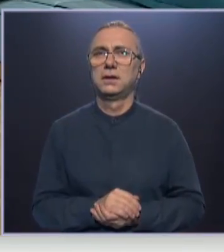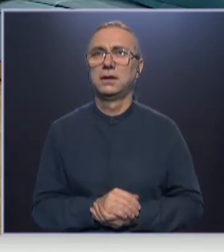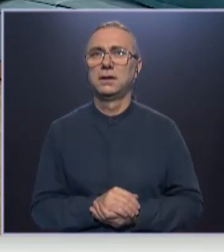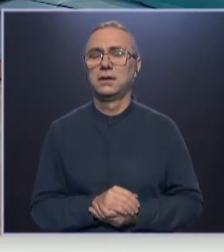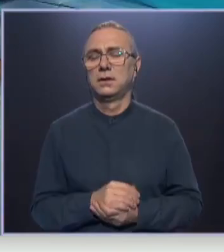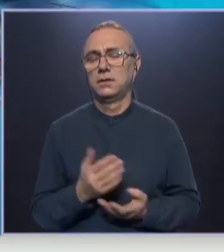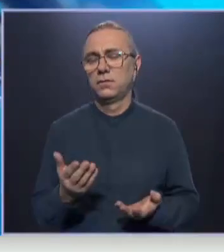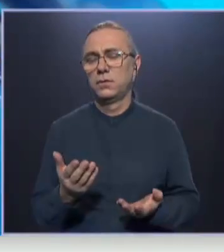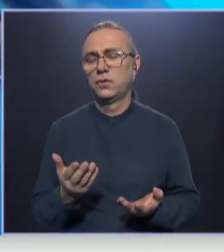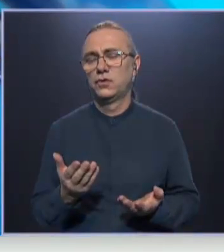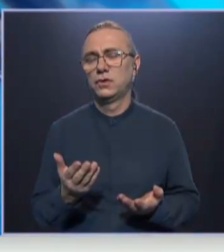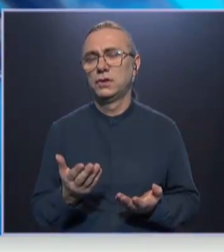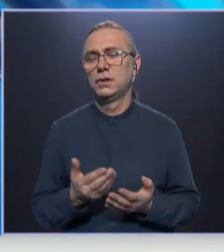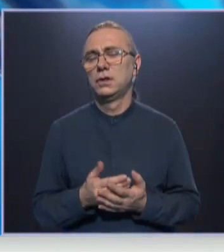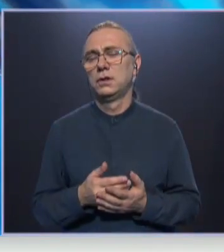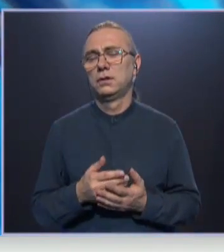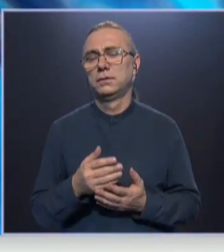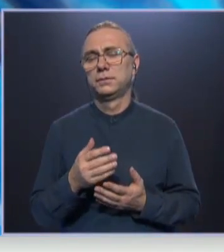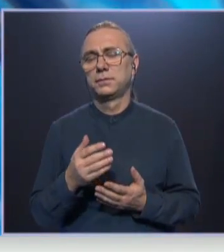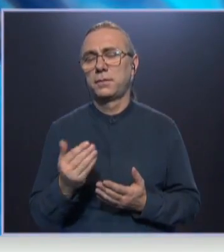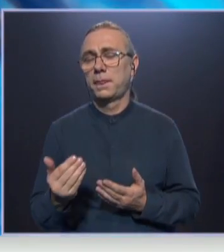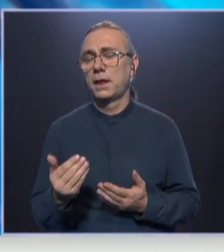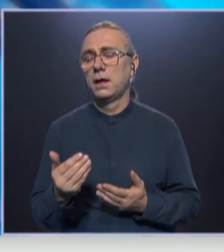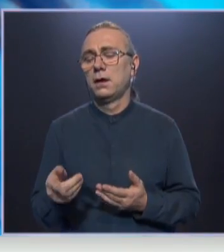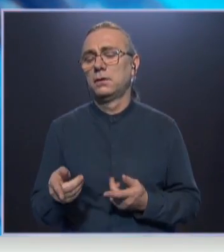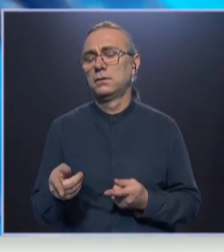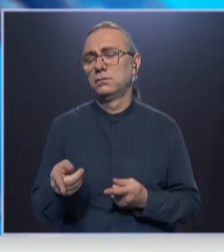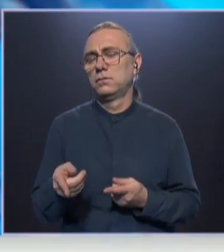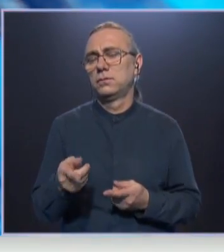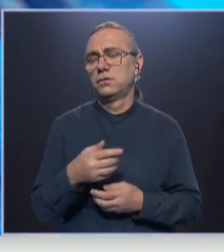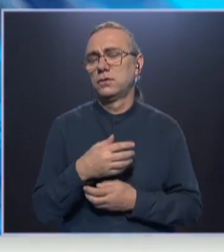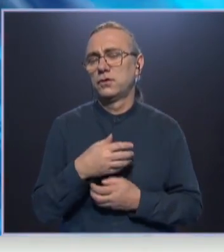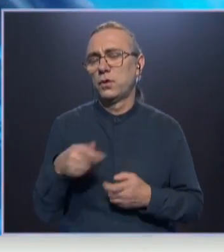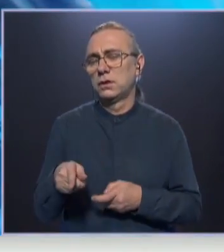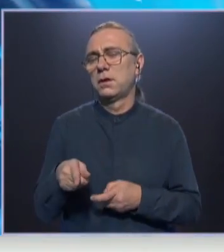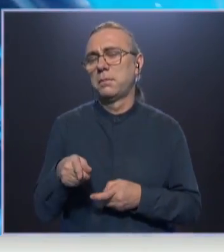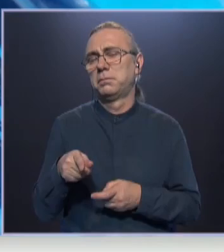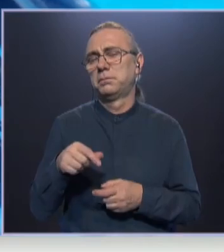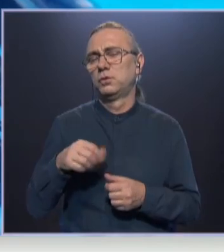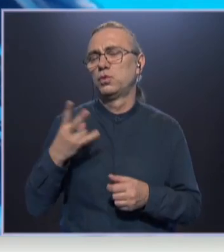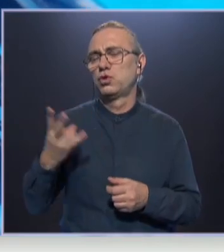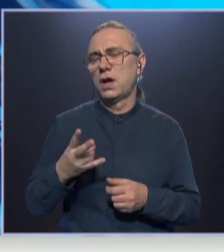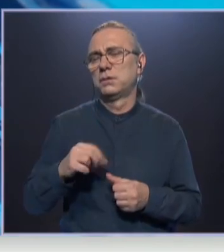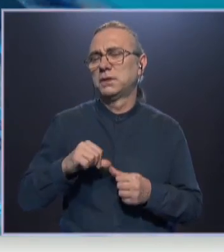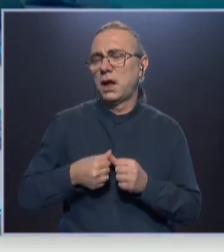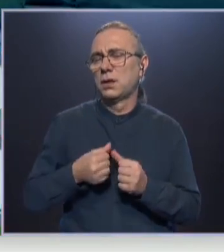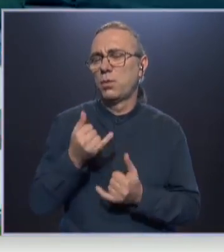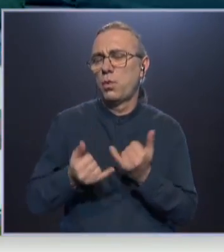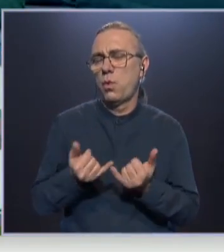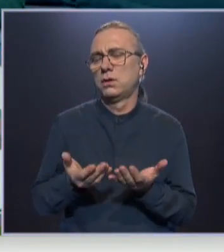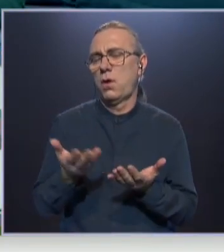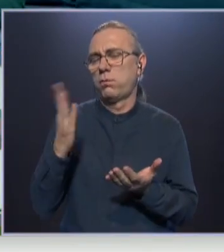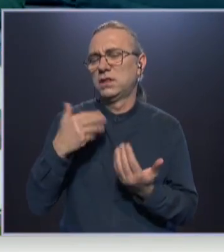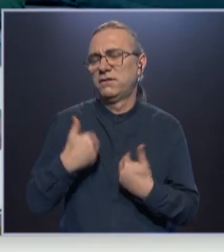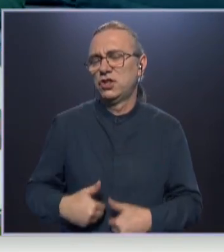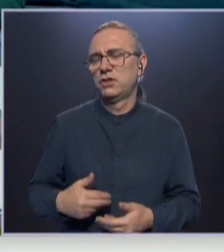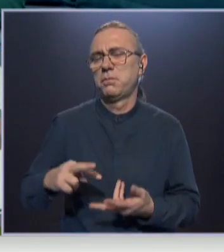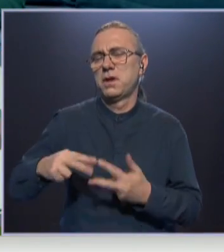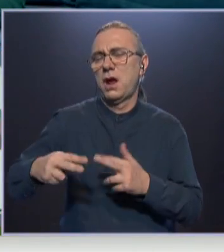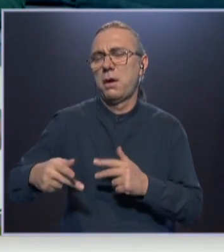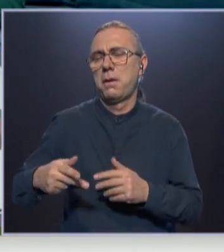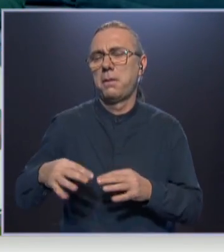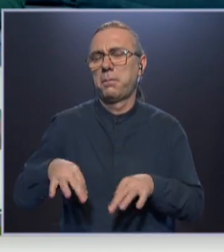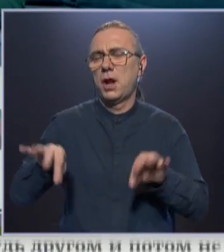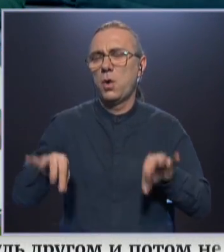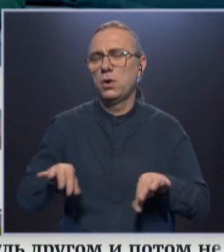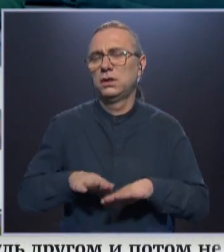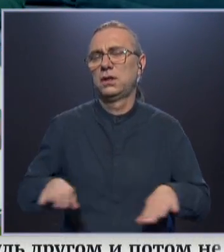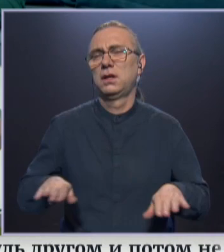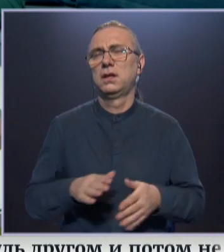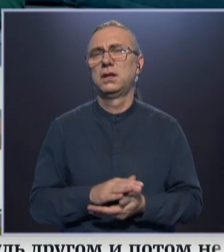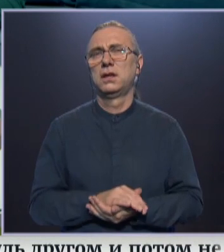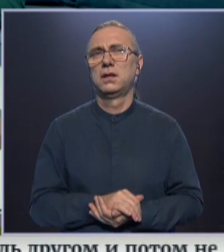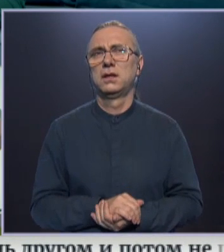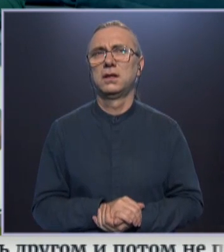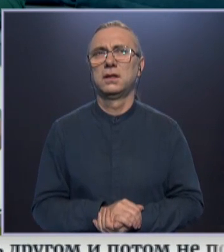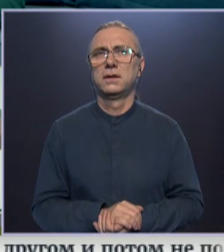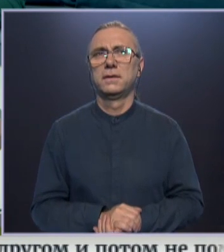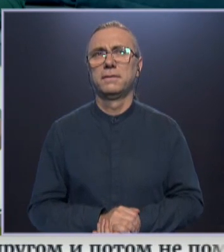из-за проблем с лапами